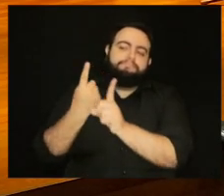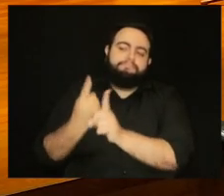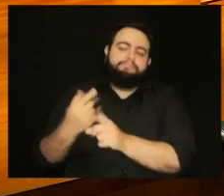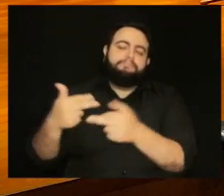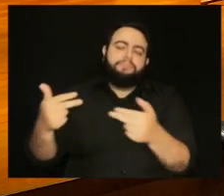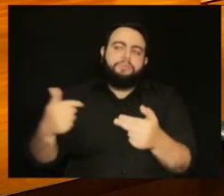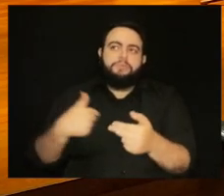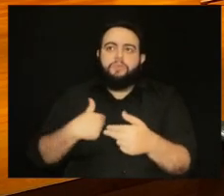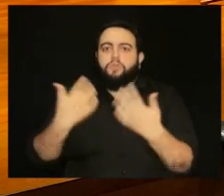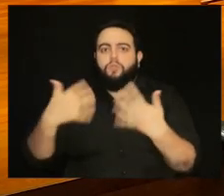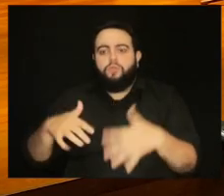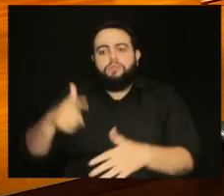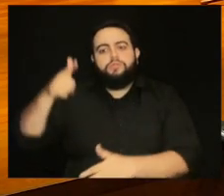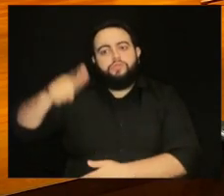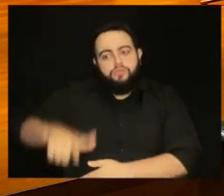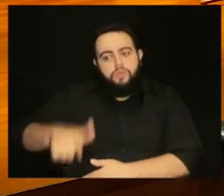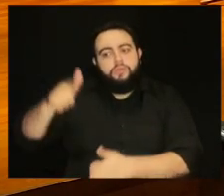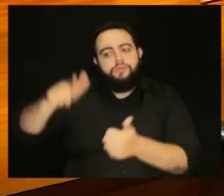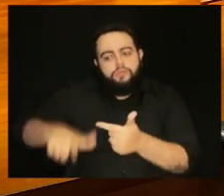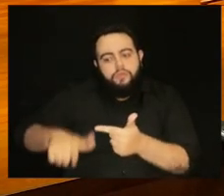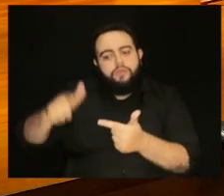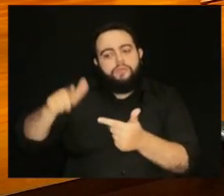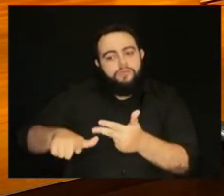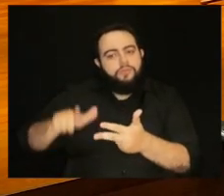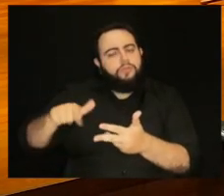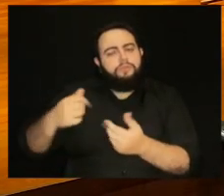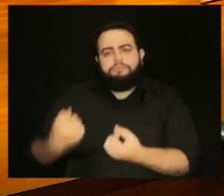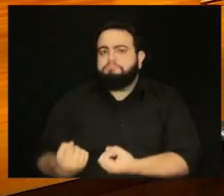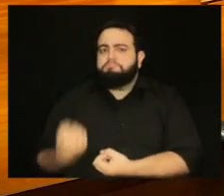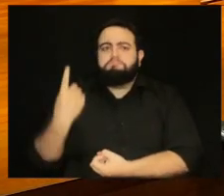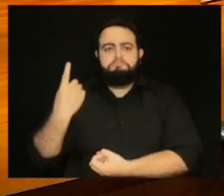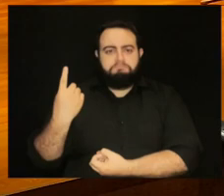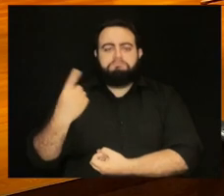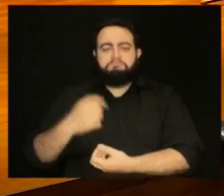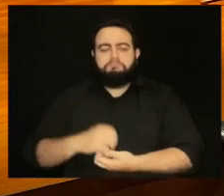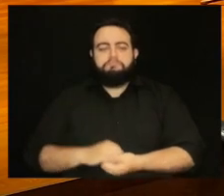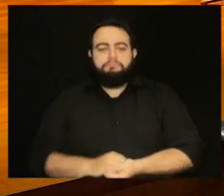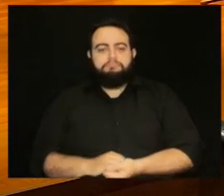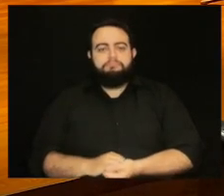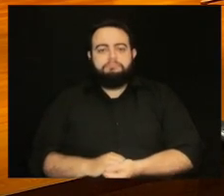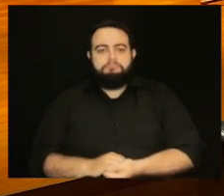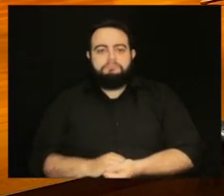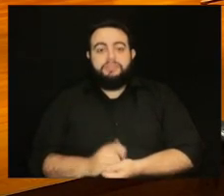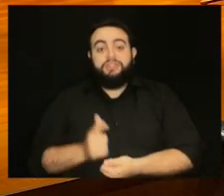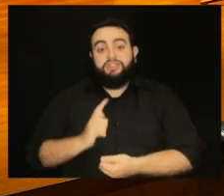[ __ ] de novo Otávio Dutra, cara, não é possível. E aí o cara assim ele era metido com o carnaval,